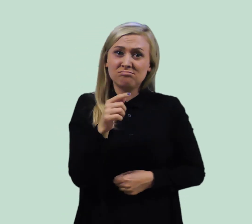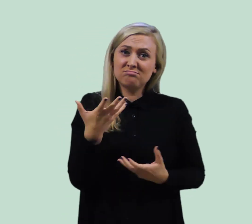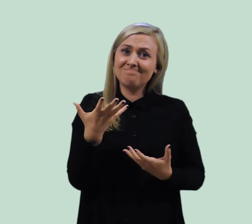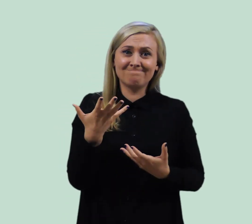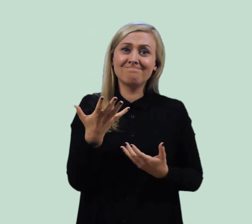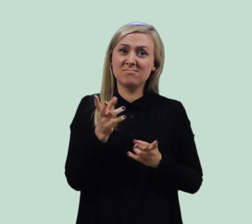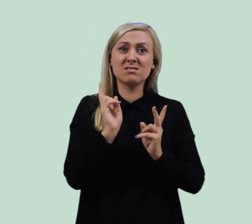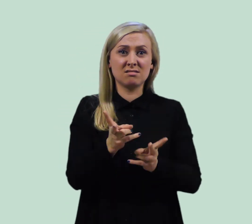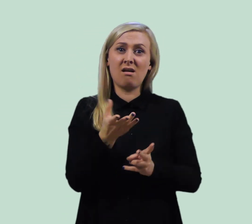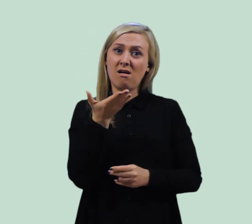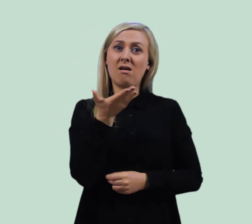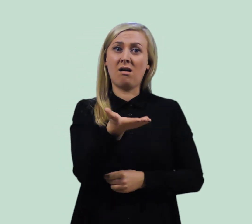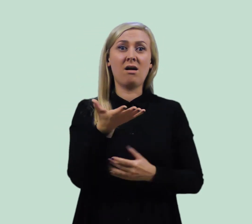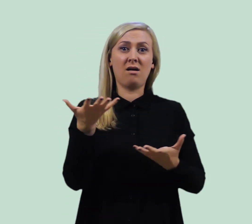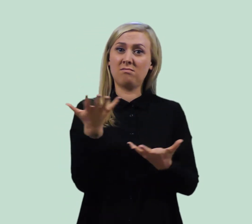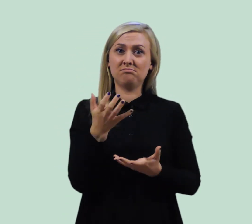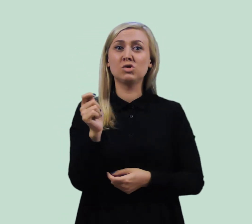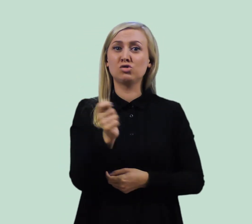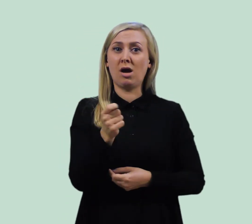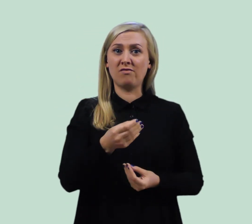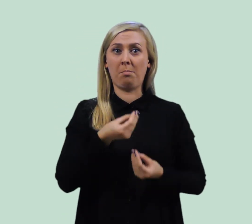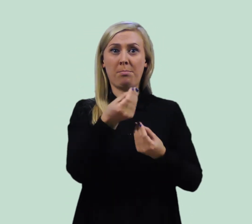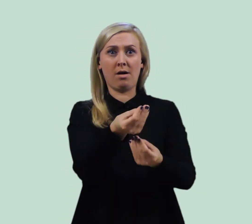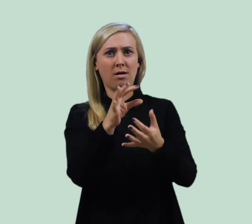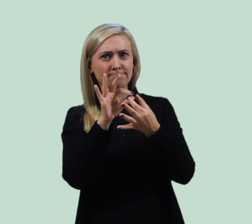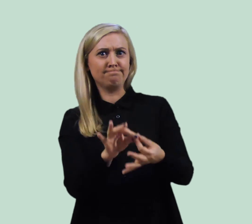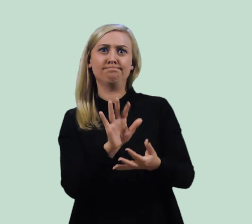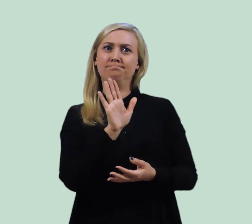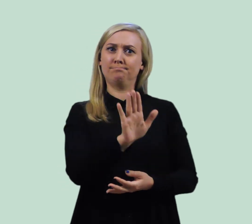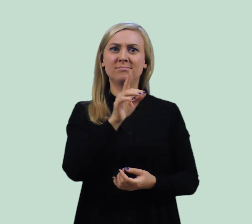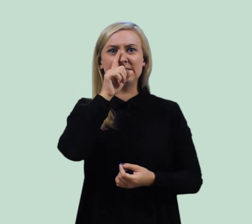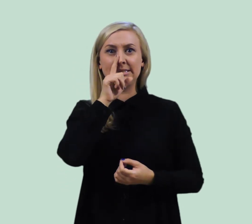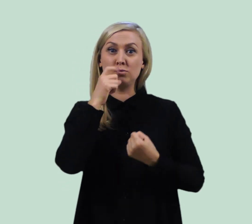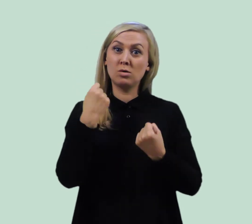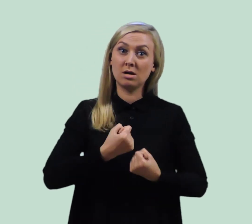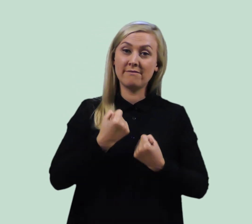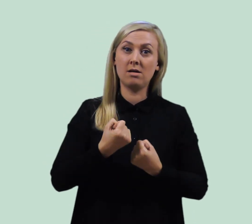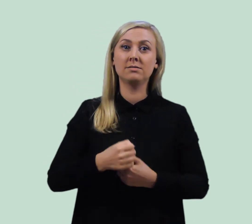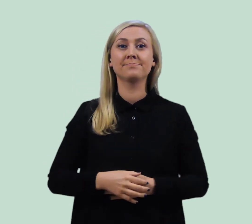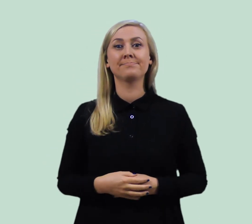Sexuelle Gewalt ist immer strafbar!